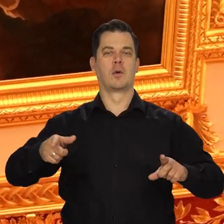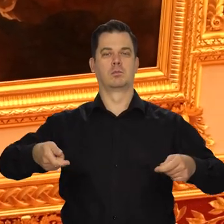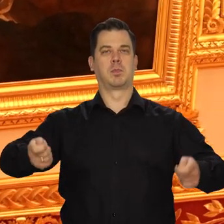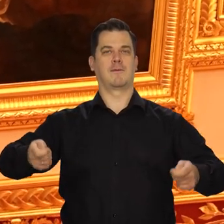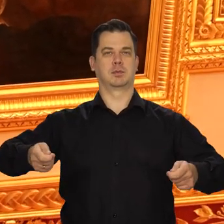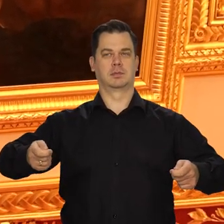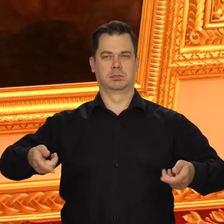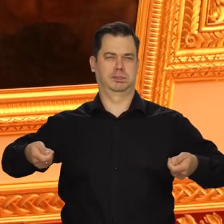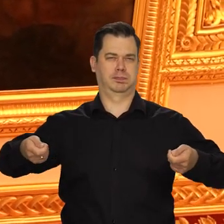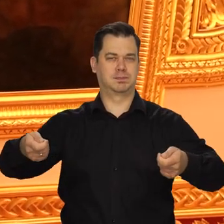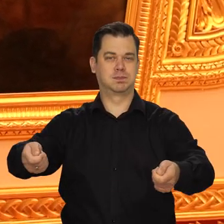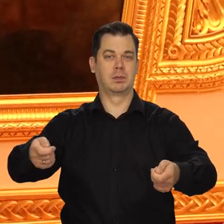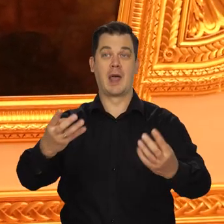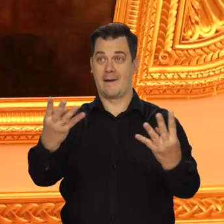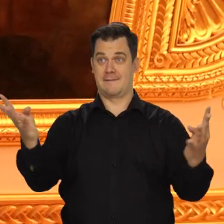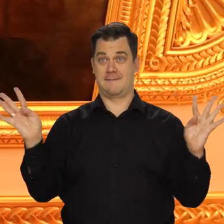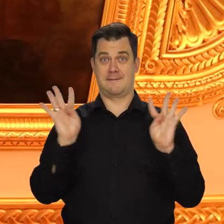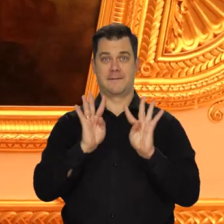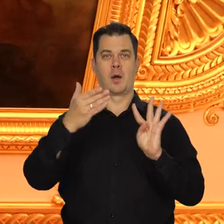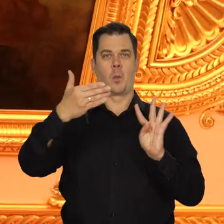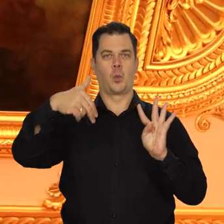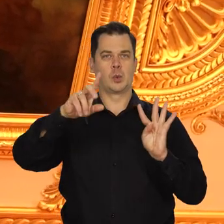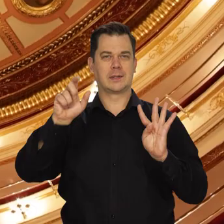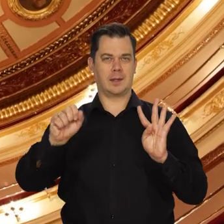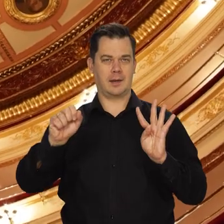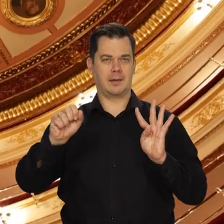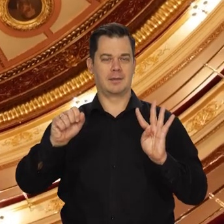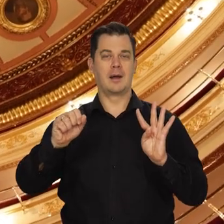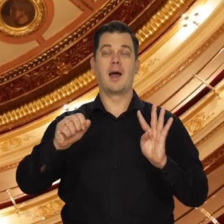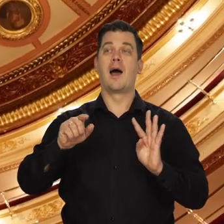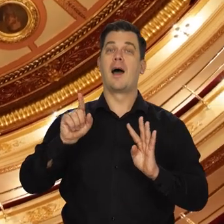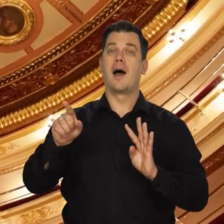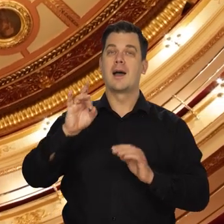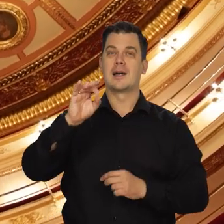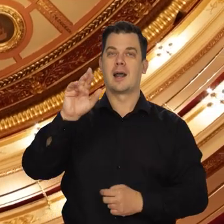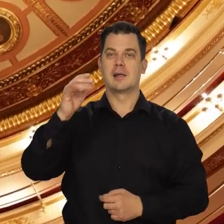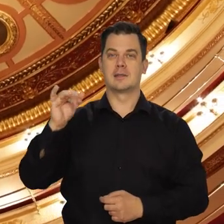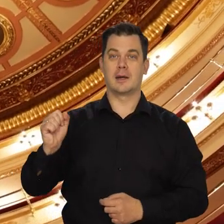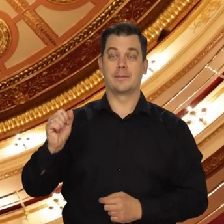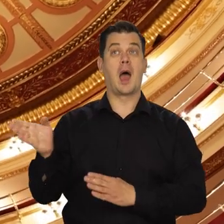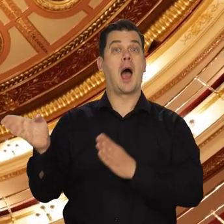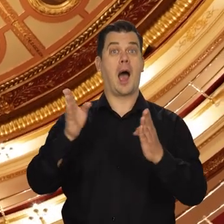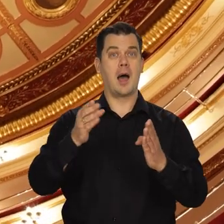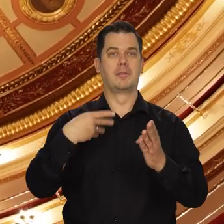On jest w otoczeniu muz i gracji. Dalej jest ten nasz ozdobny żyrandol,